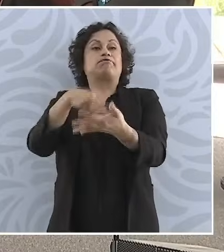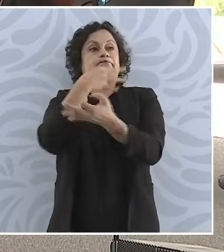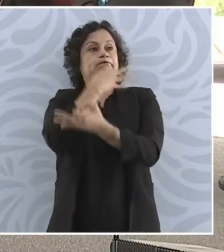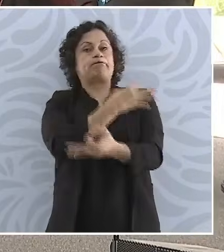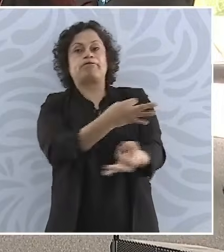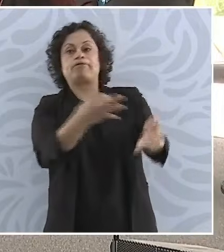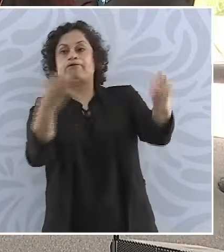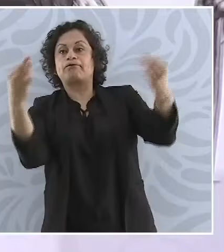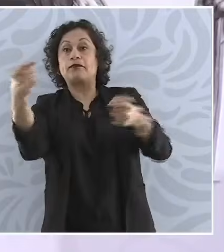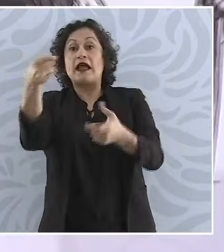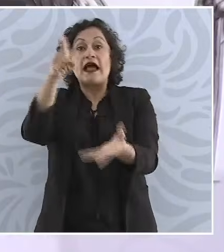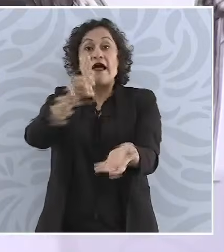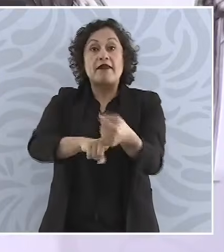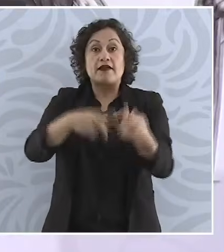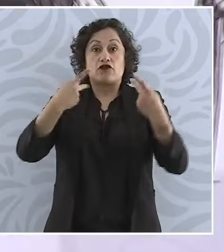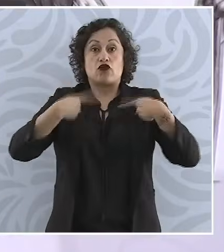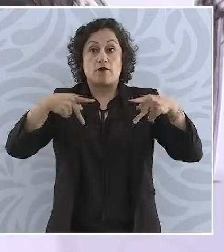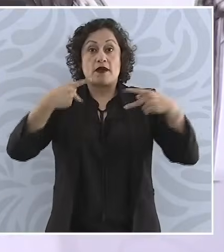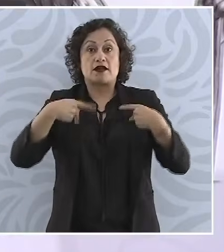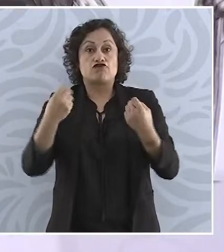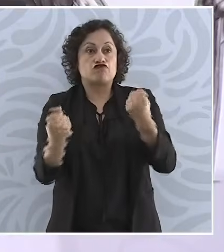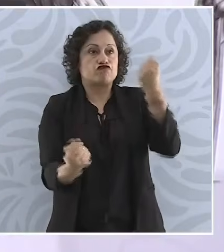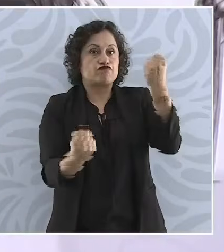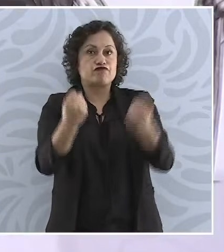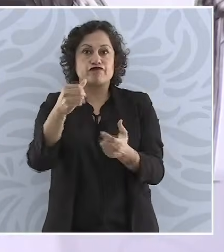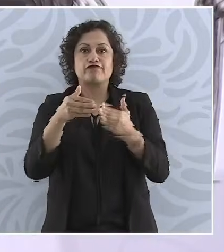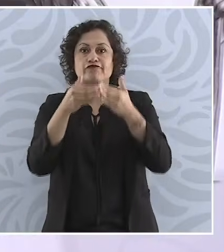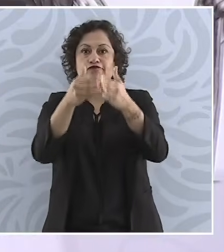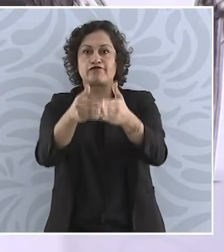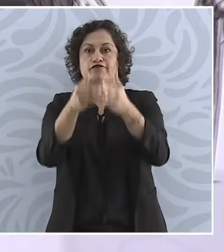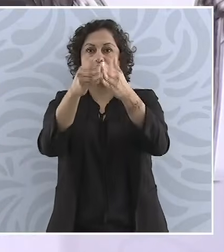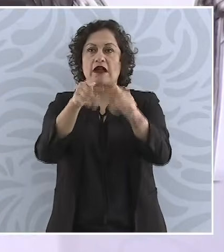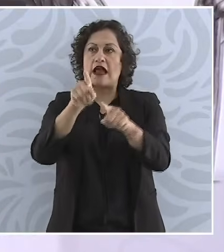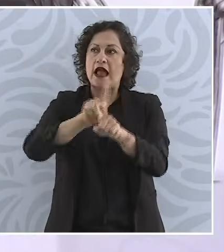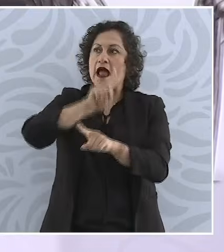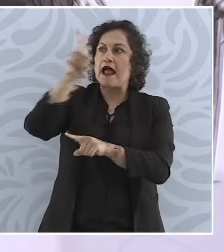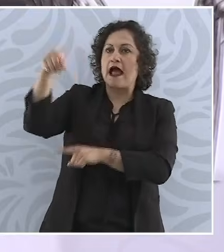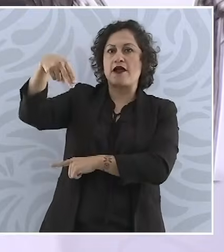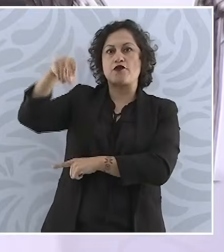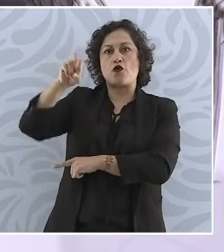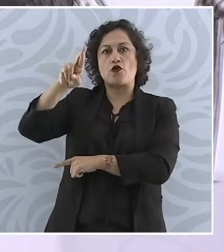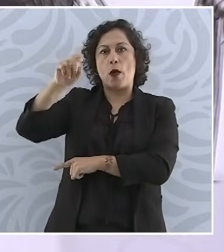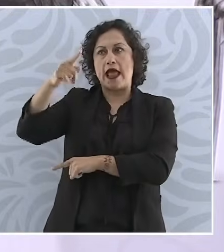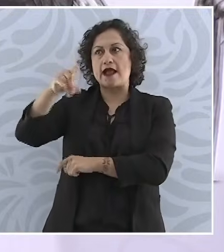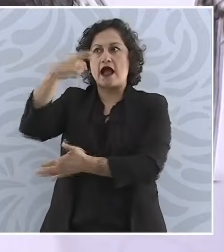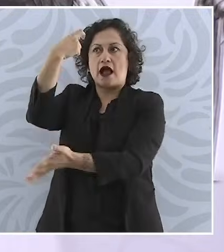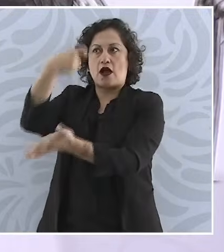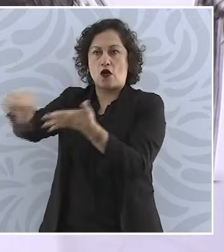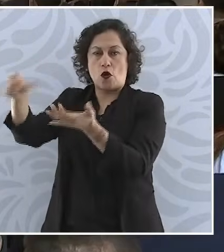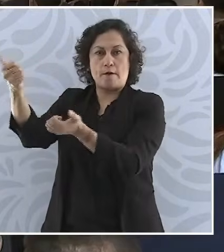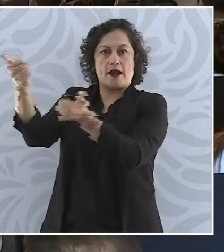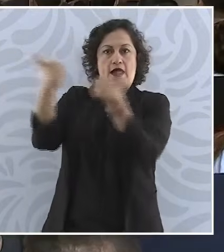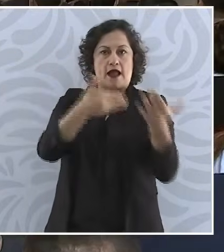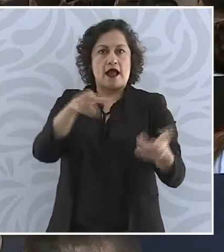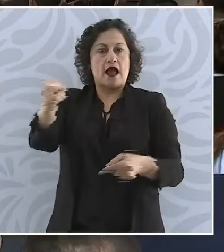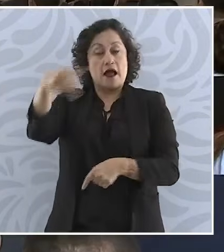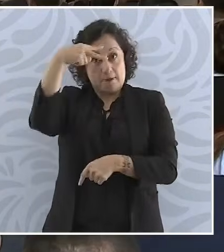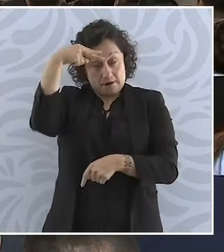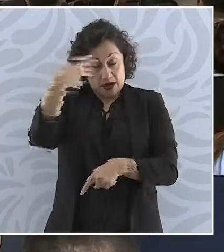barco desde Alabama comprado a los noruegos Los Marineros mexicanos lo trajeron Pese a que nunca